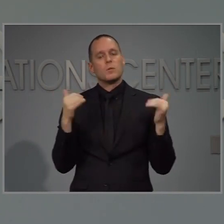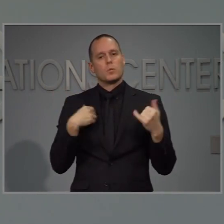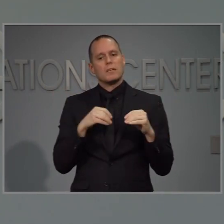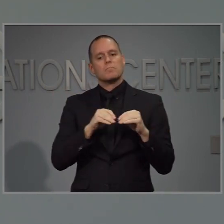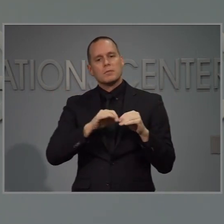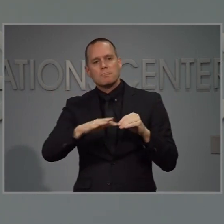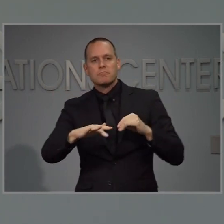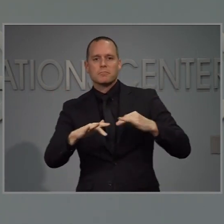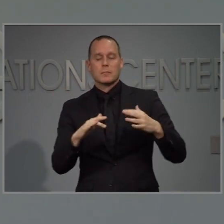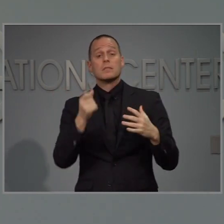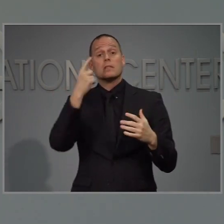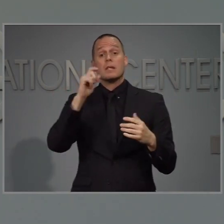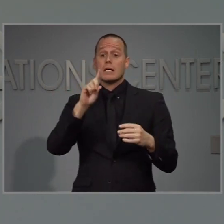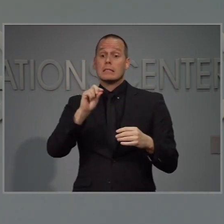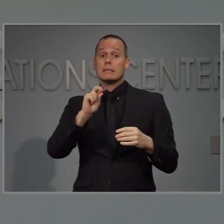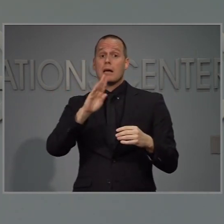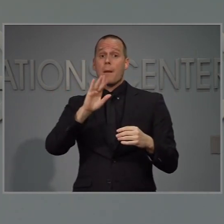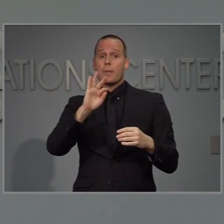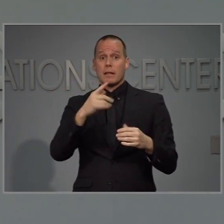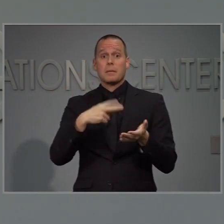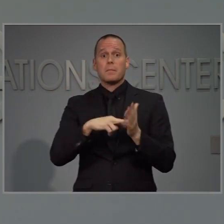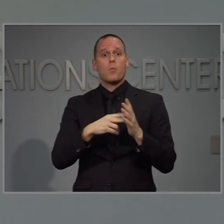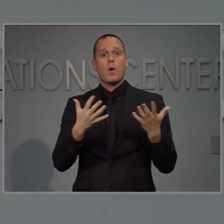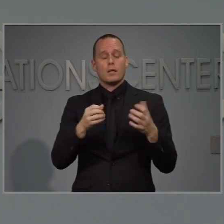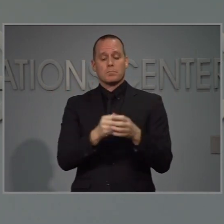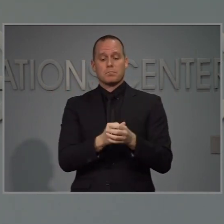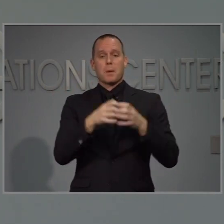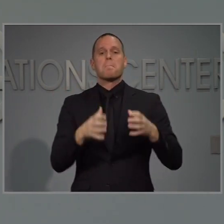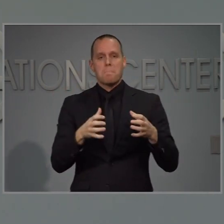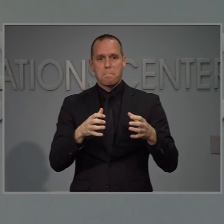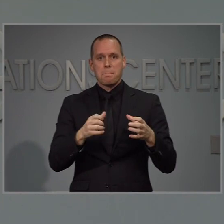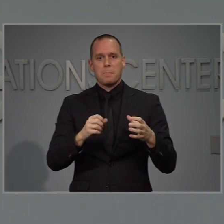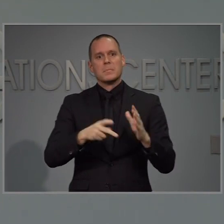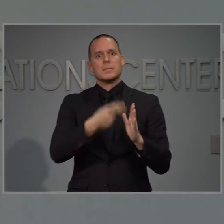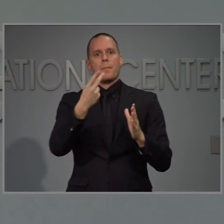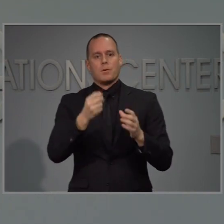más tiempo para que se duplique en el número de casos, el doble